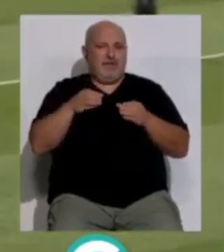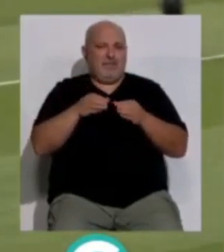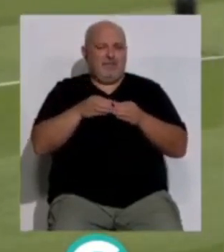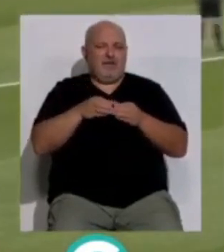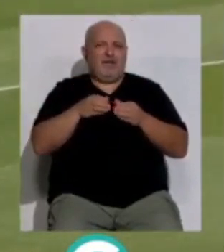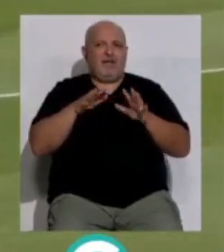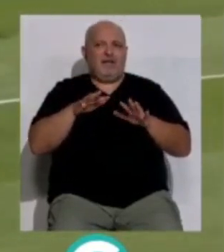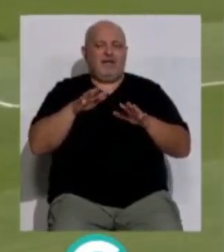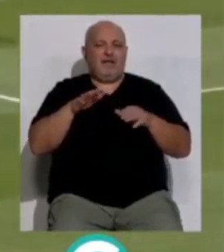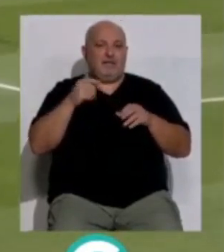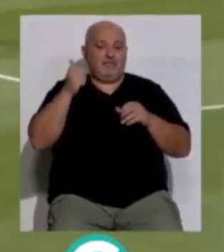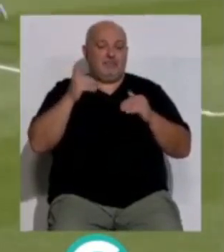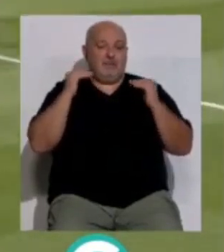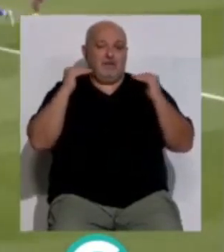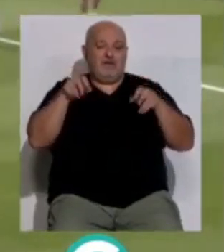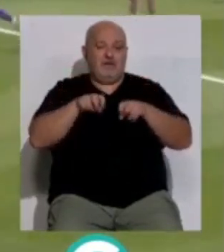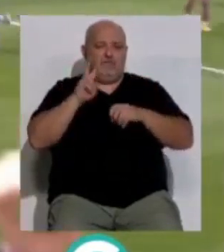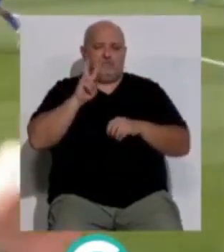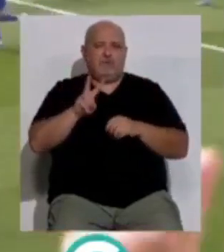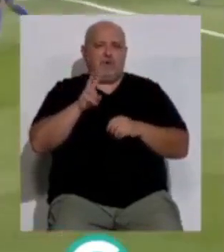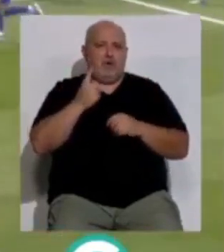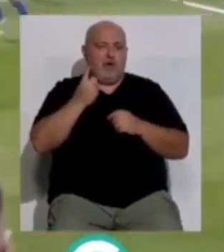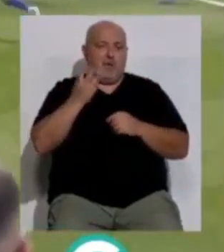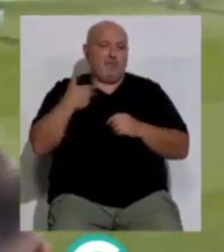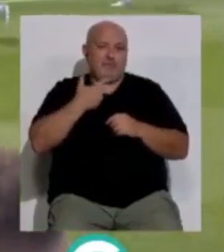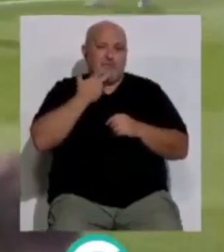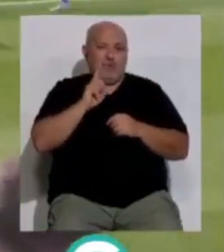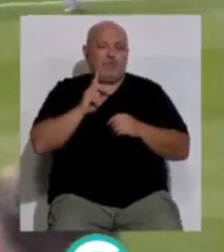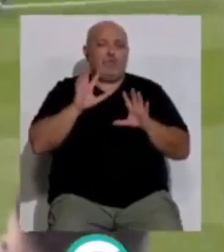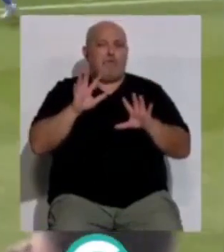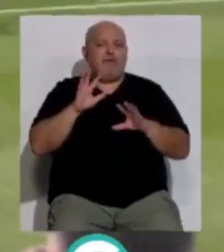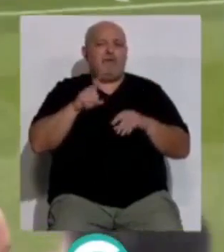el que está en la tribuna que en este caso soy yo no conozco entonces por lo tanto quizás hay temas